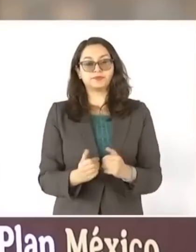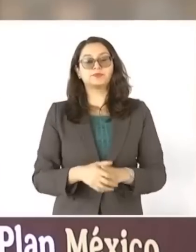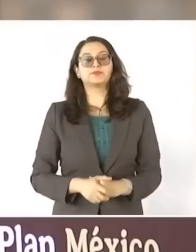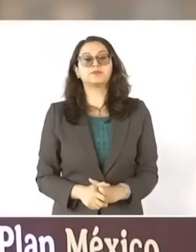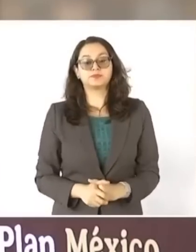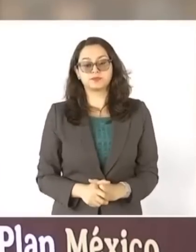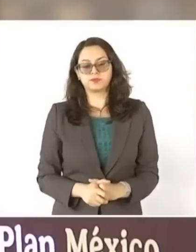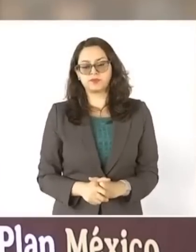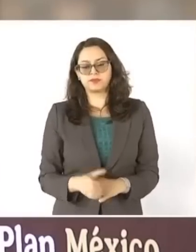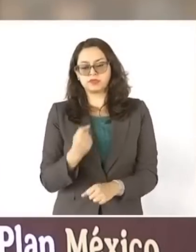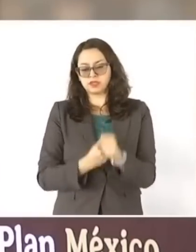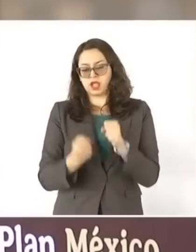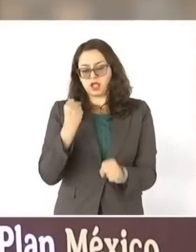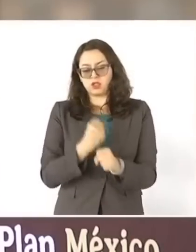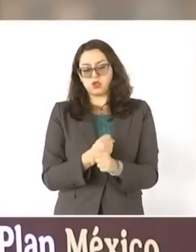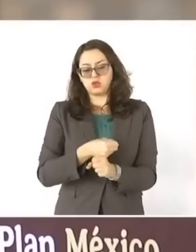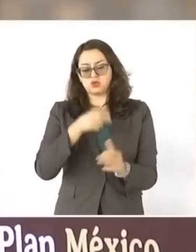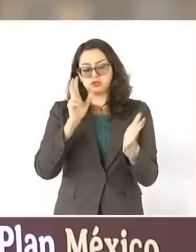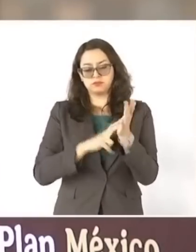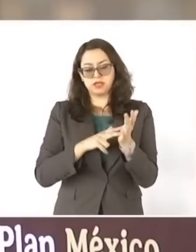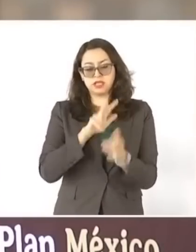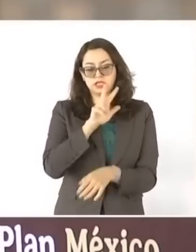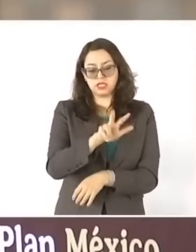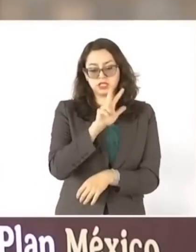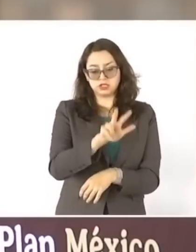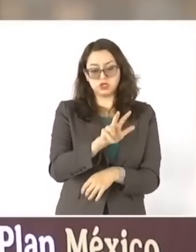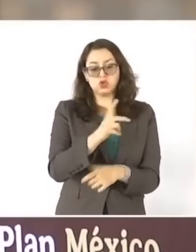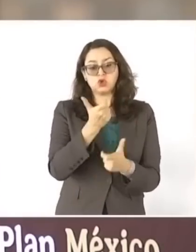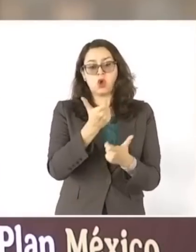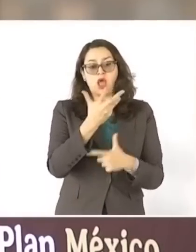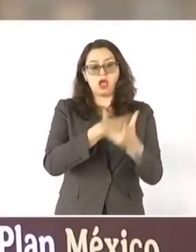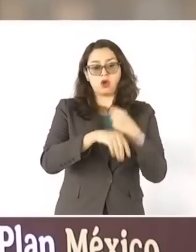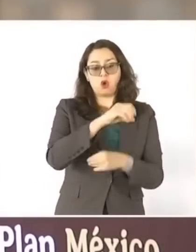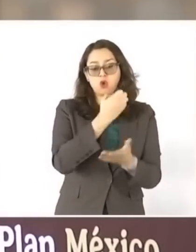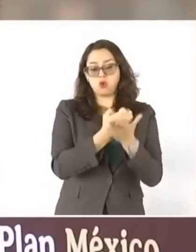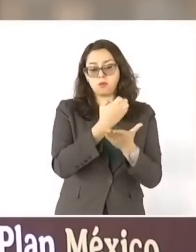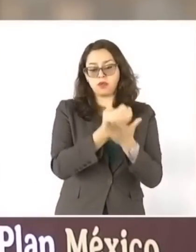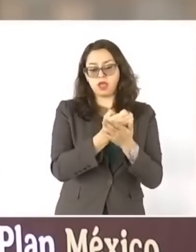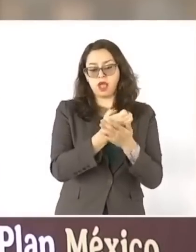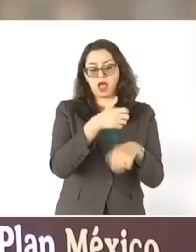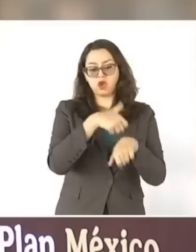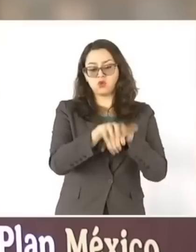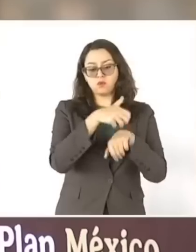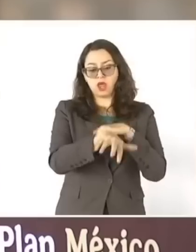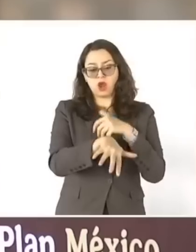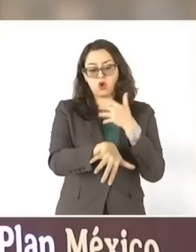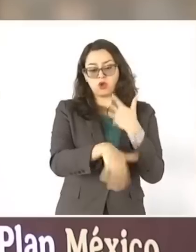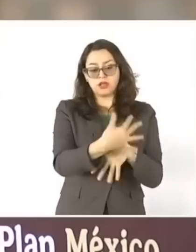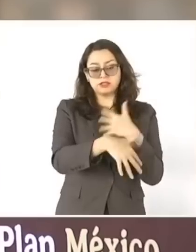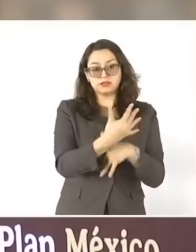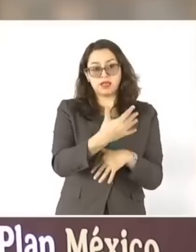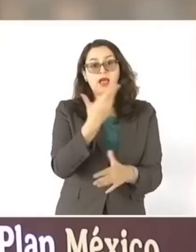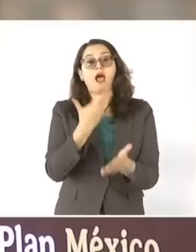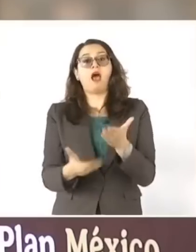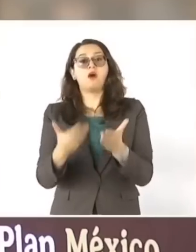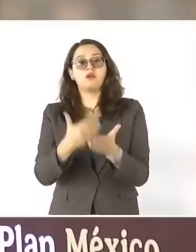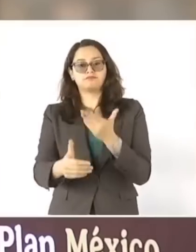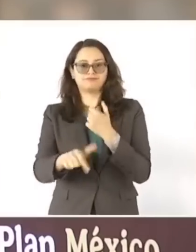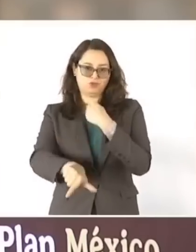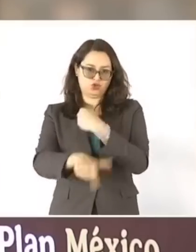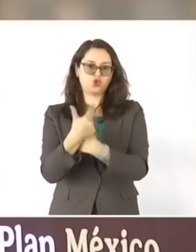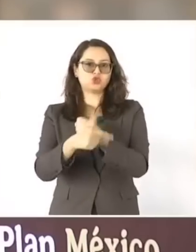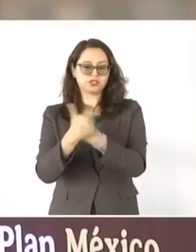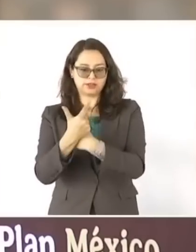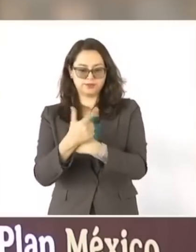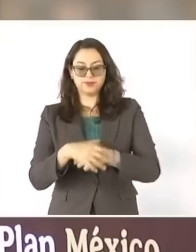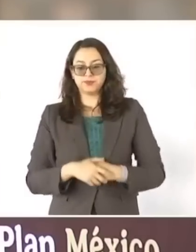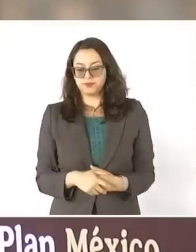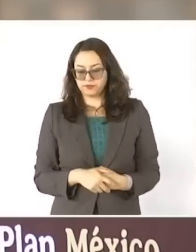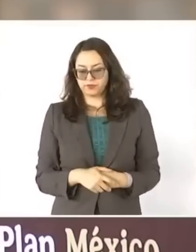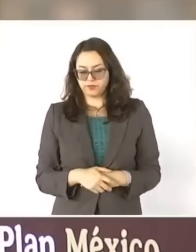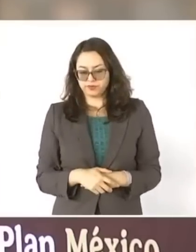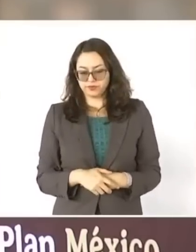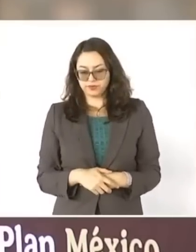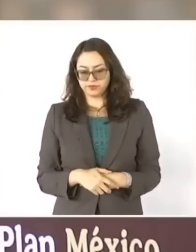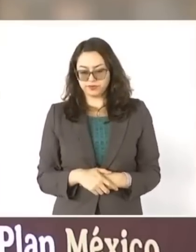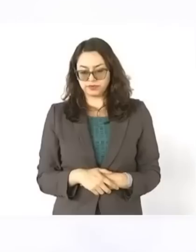en 2018 de ser la economía número 15 en el mundo a ser la economía número 12 adelante y somos el